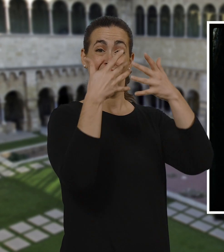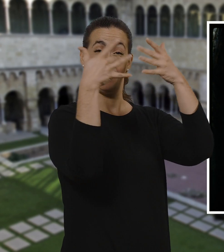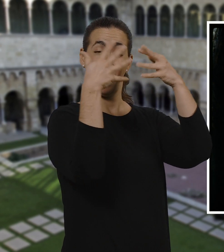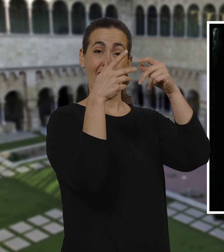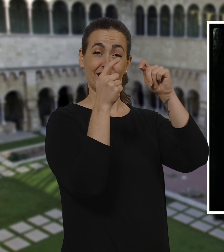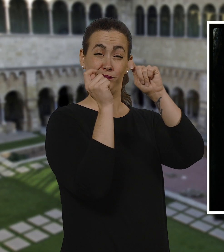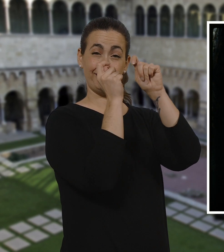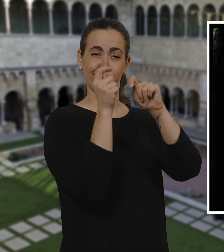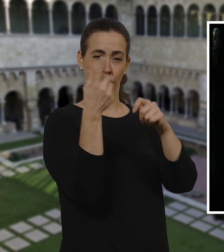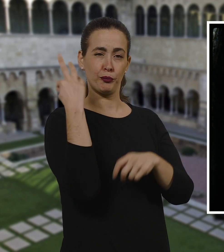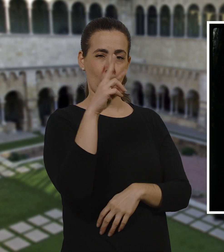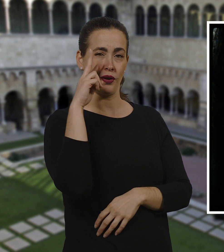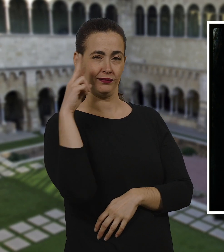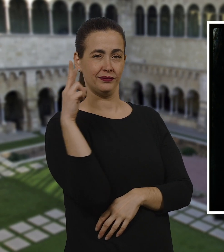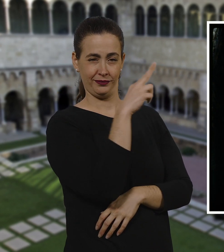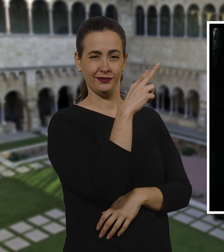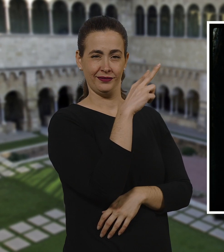Tal i com es pot llegir en la inscripció.